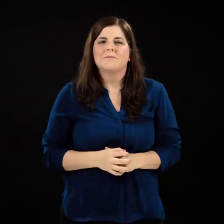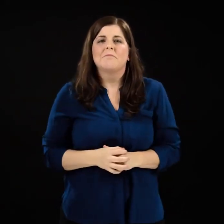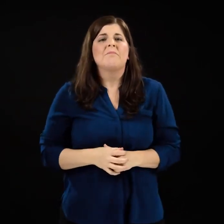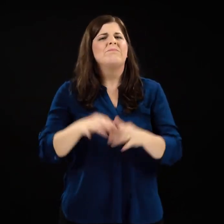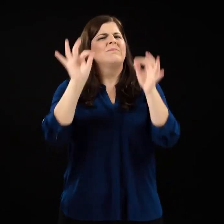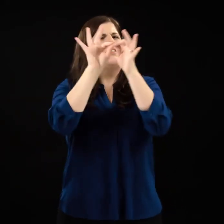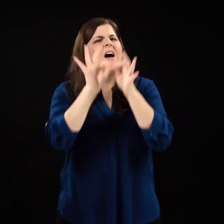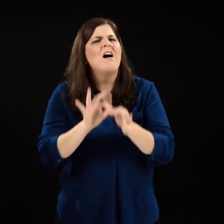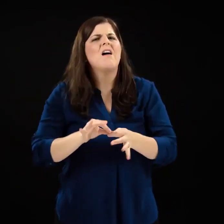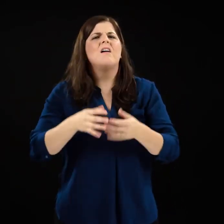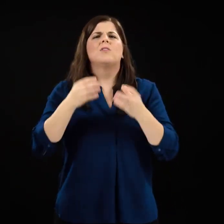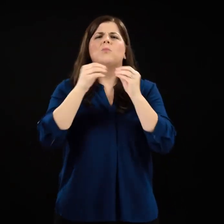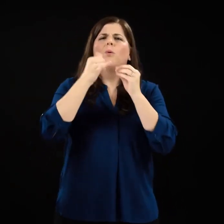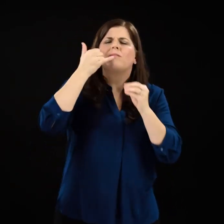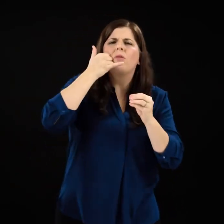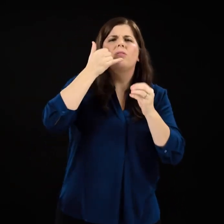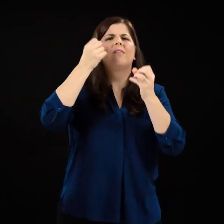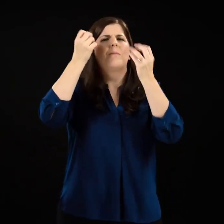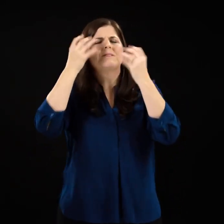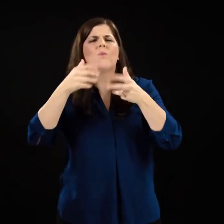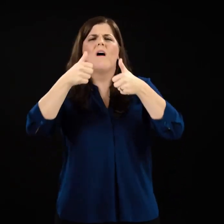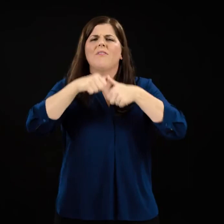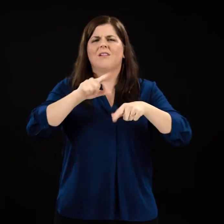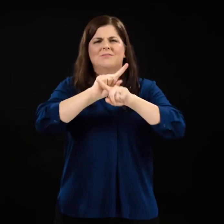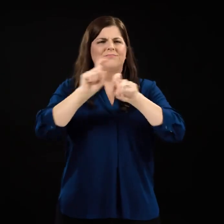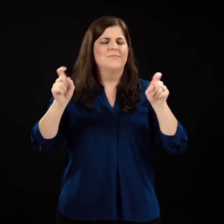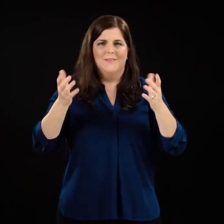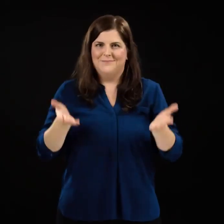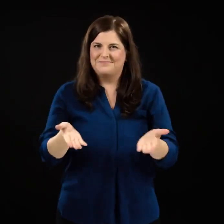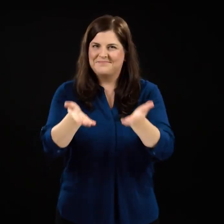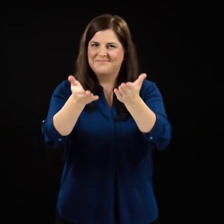Télécopieur : 1-819-994-0218